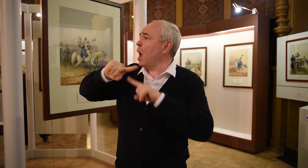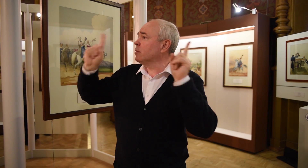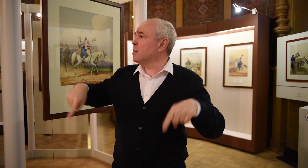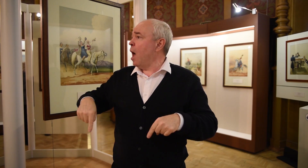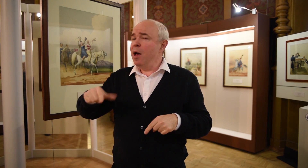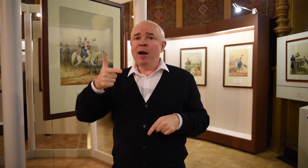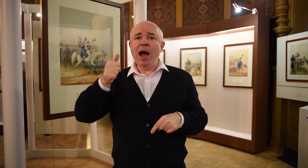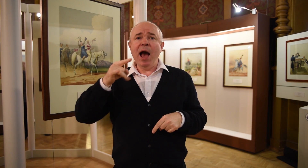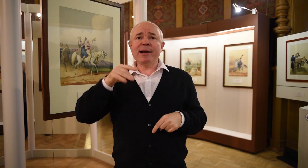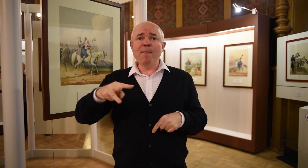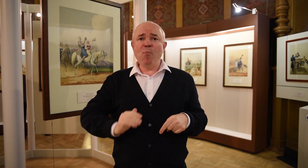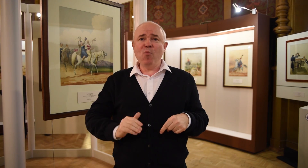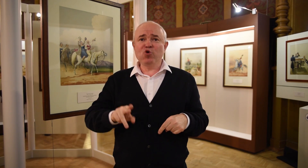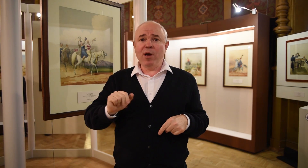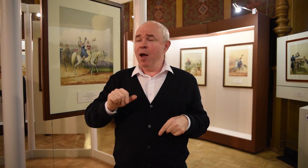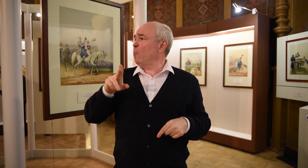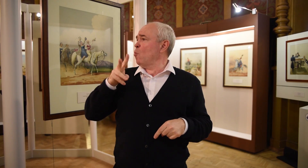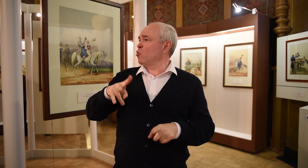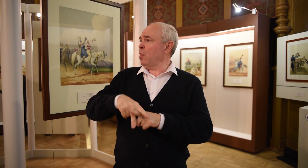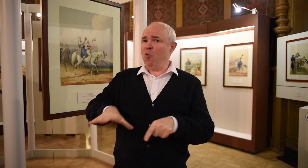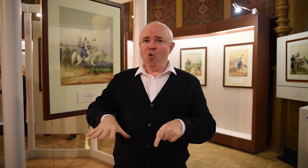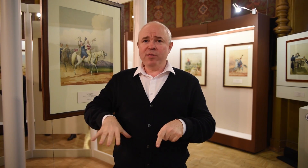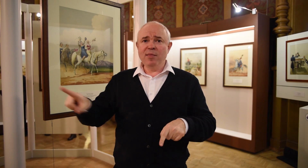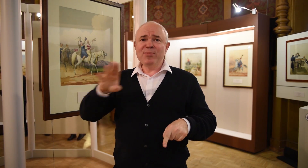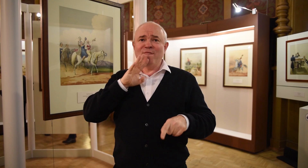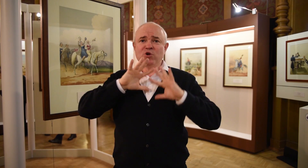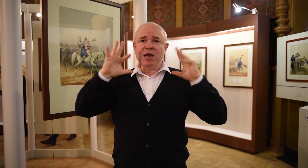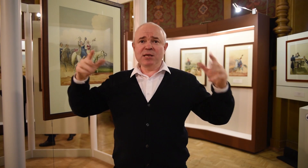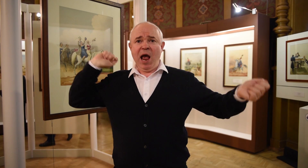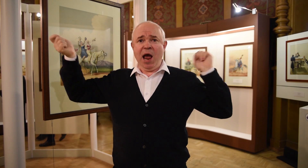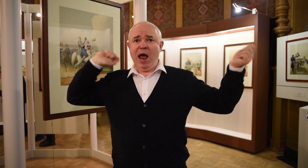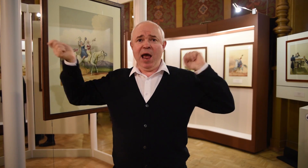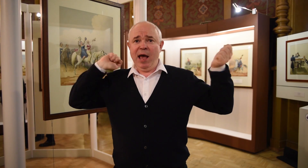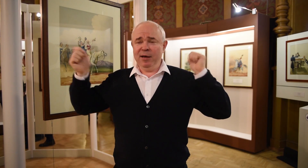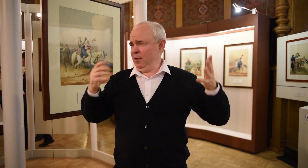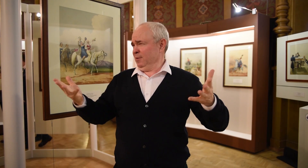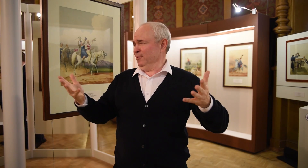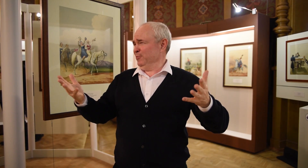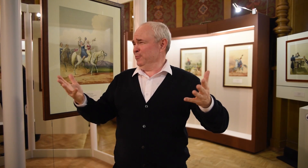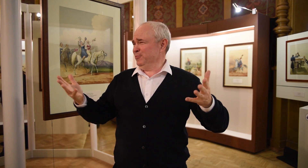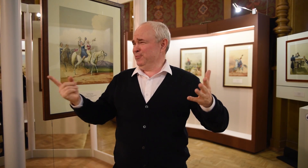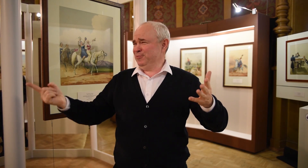Там висит картина «Гарем помещика», на которой изображён помещик, сидящий верхом на коне и окружённый веселящимся девками.